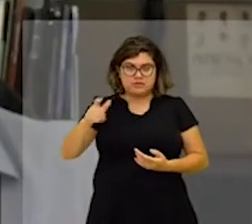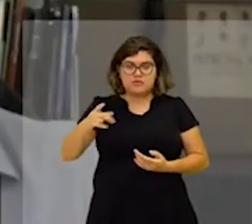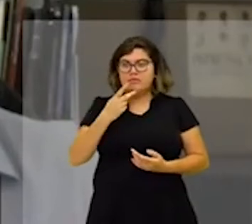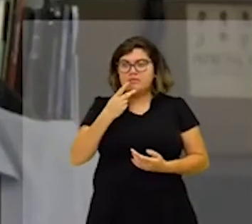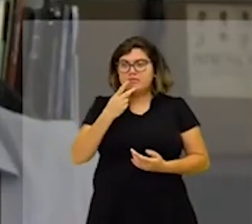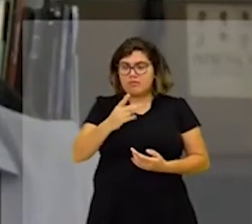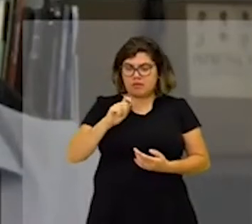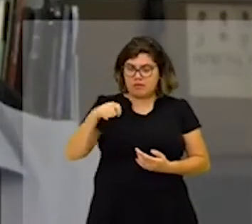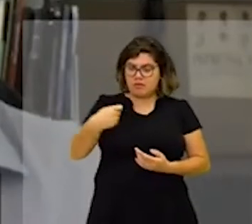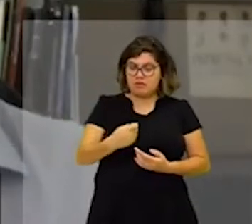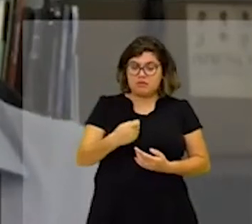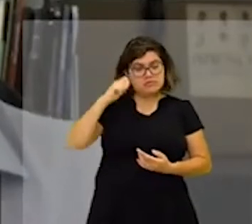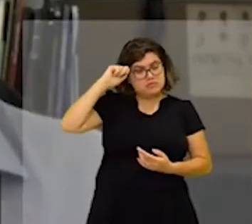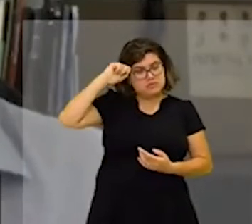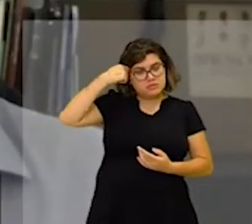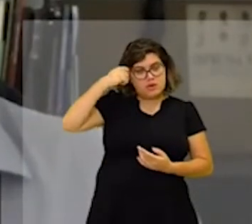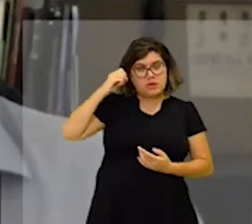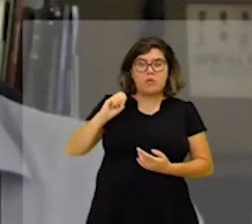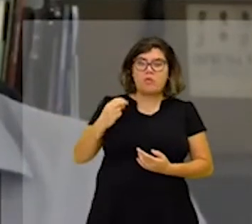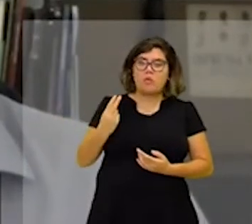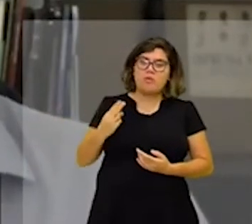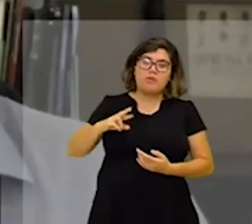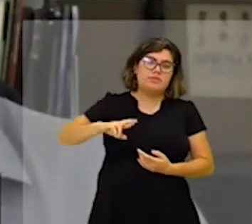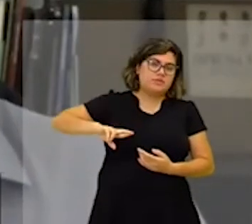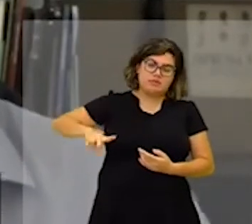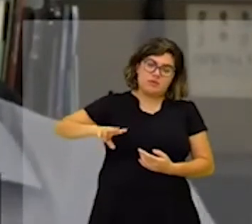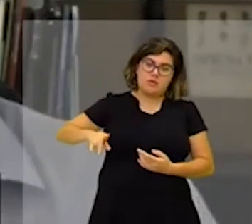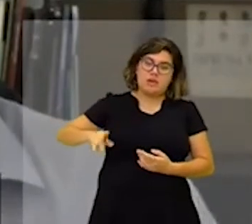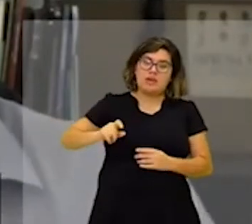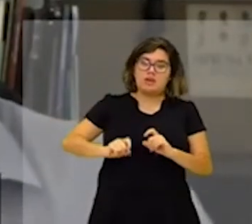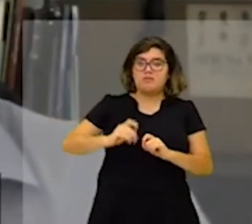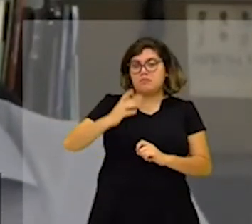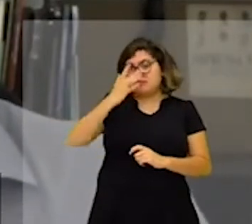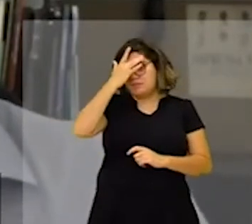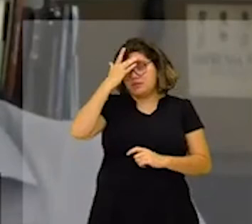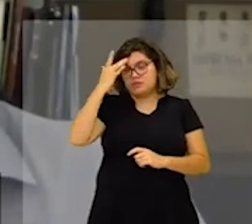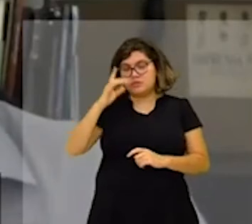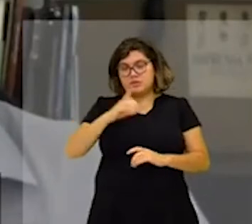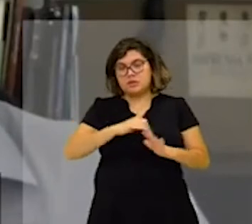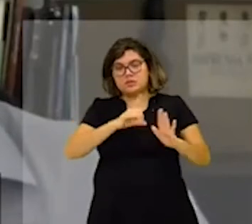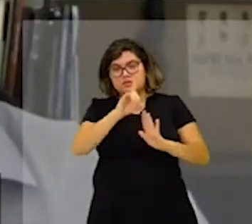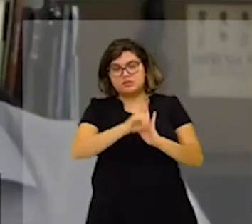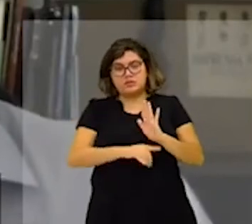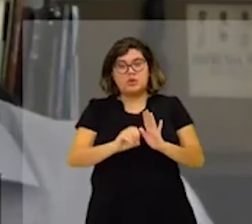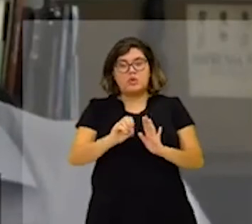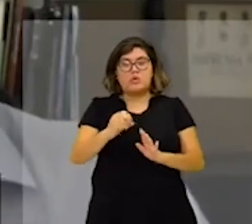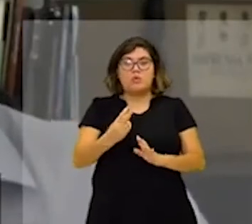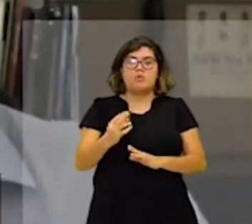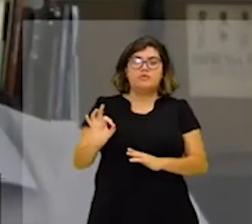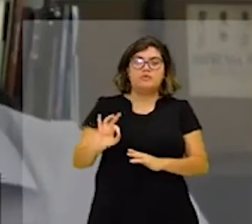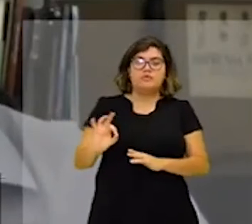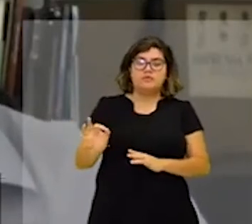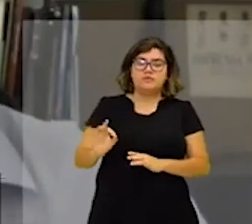não são negros e importantes São pessoas que têm direito não de utilizar de usufruir desse